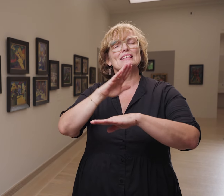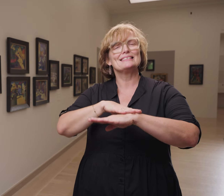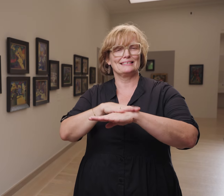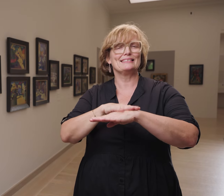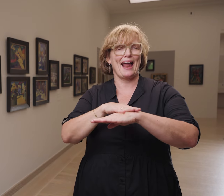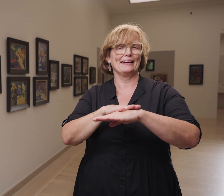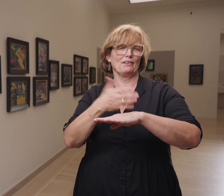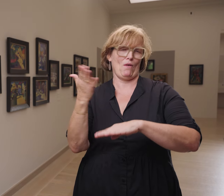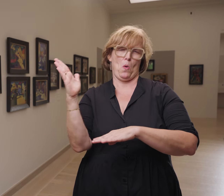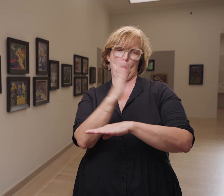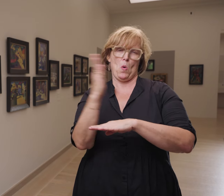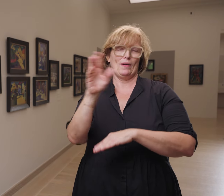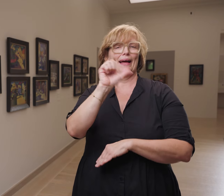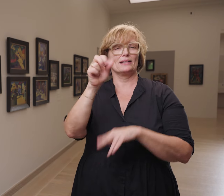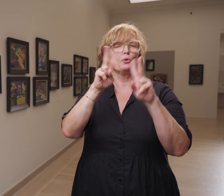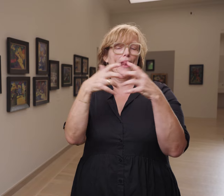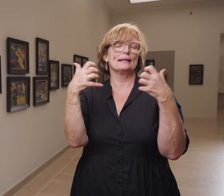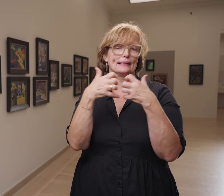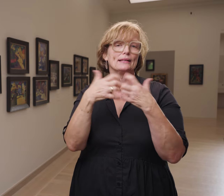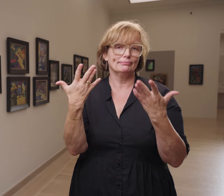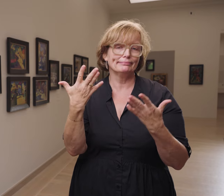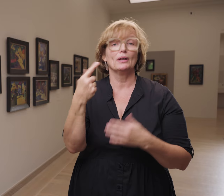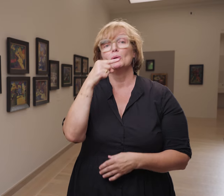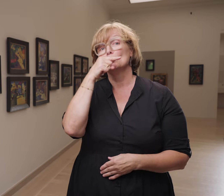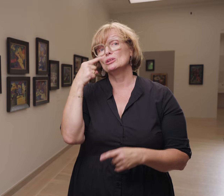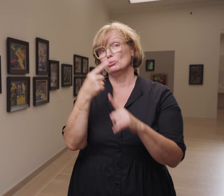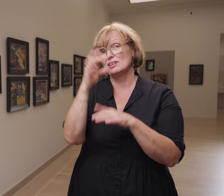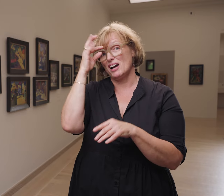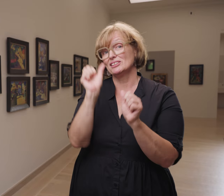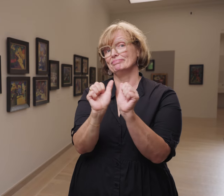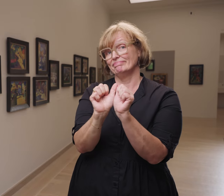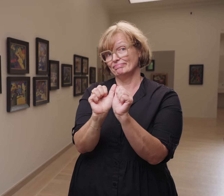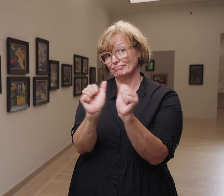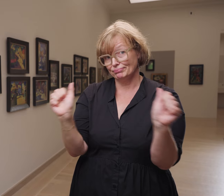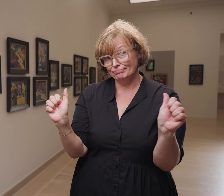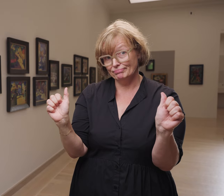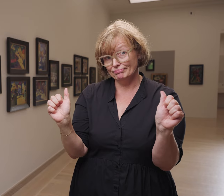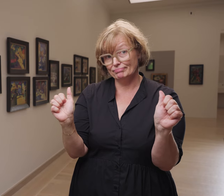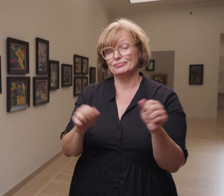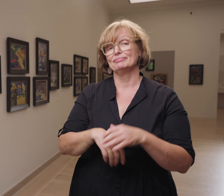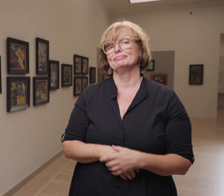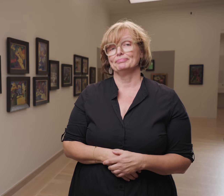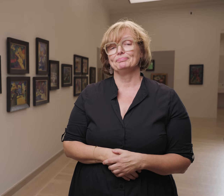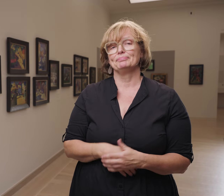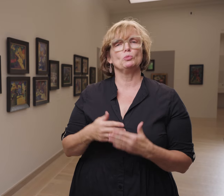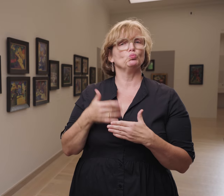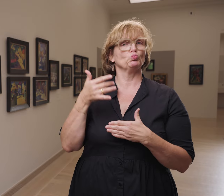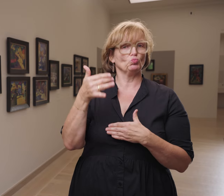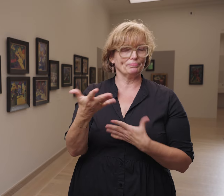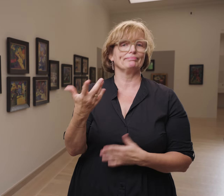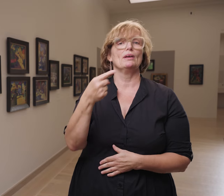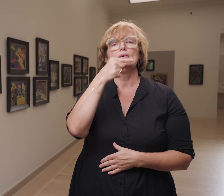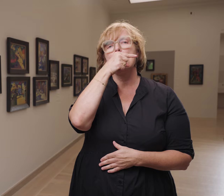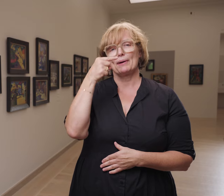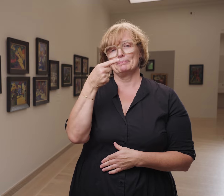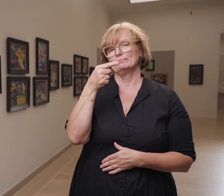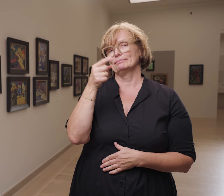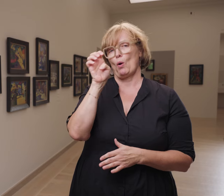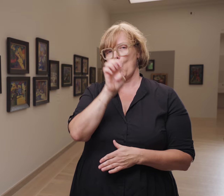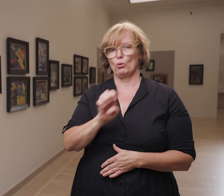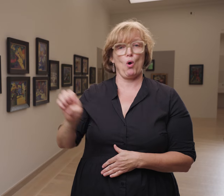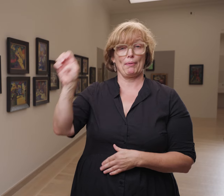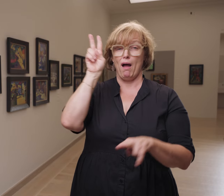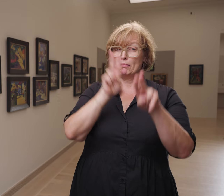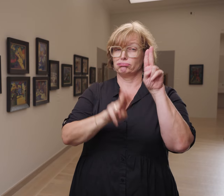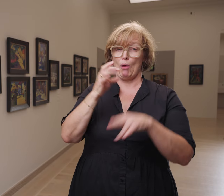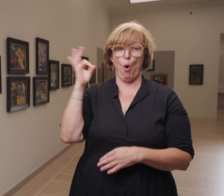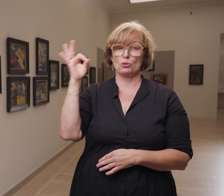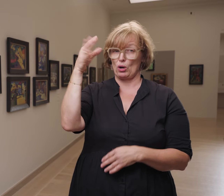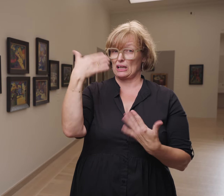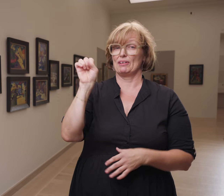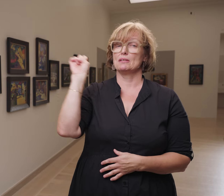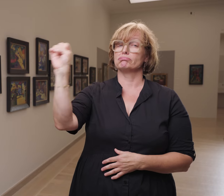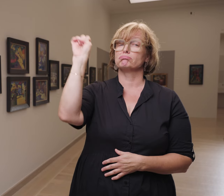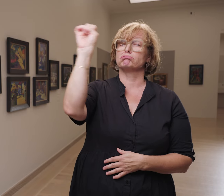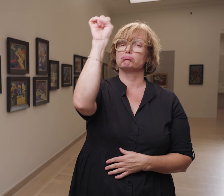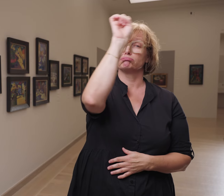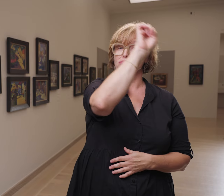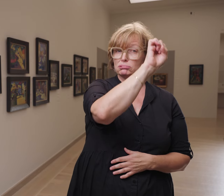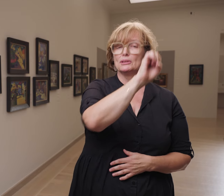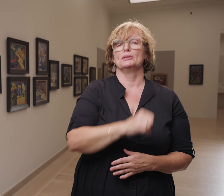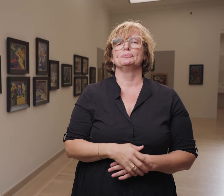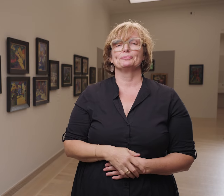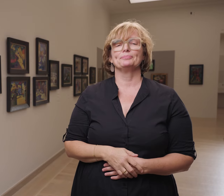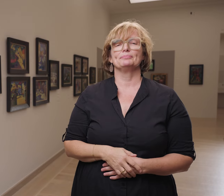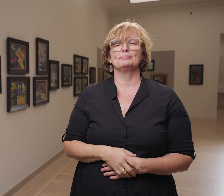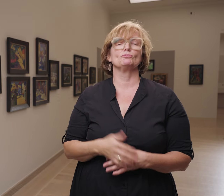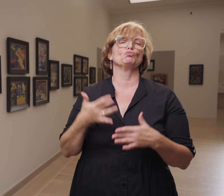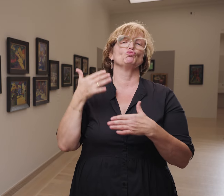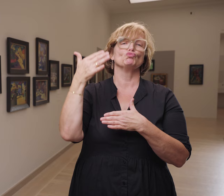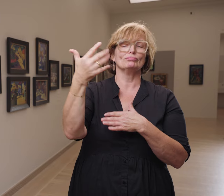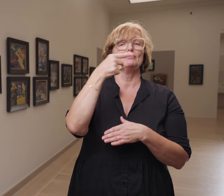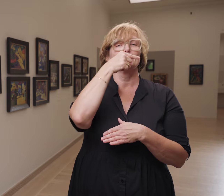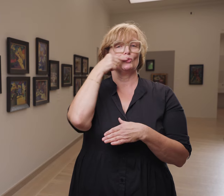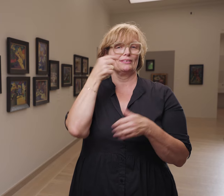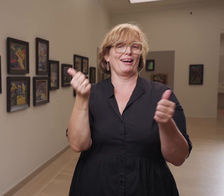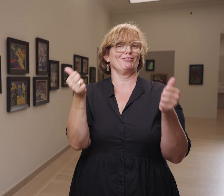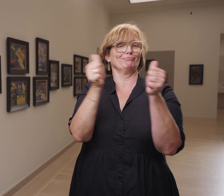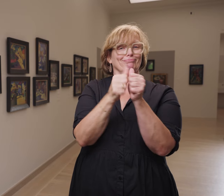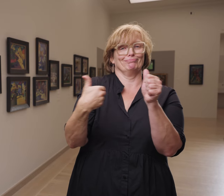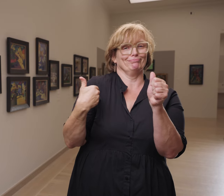Kandinsky und sie hatten sich während des ersten Weltkriegs getrennt. Später unternahm sie viele Reisen an verschiedene Orte in Europa.